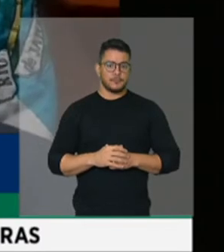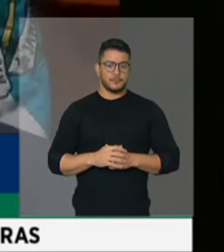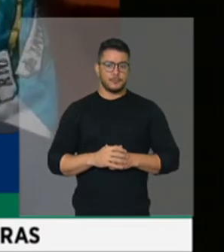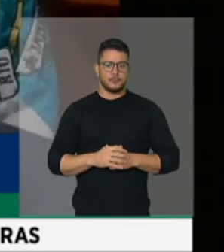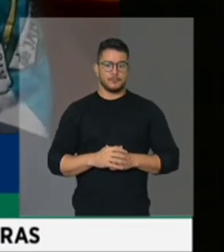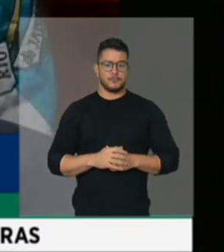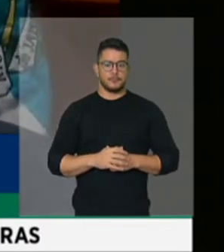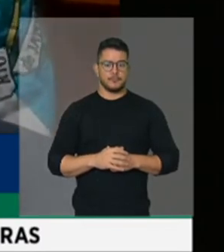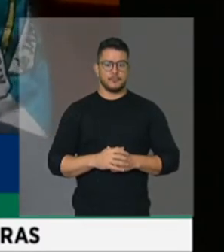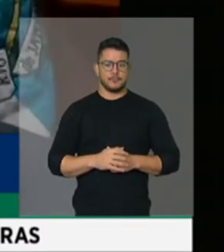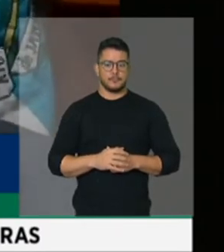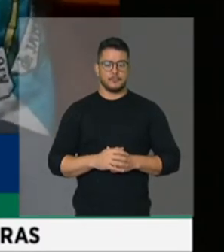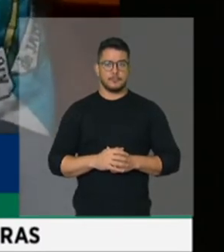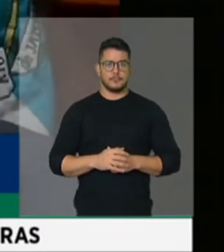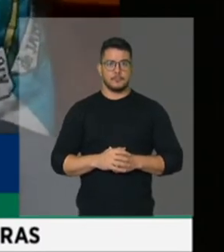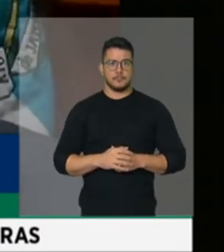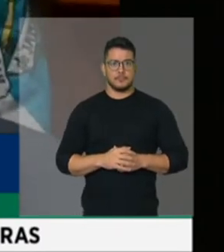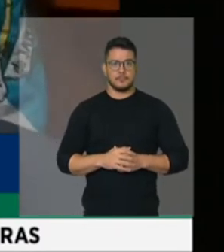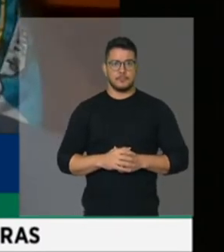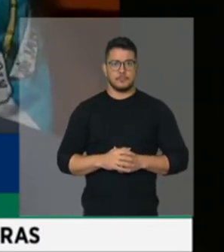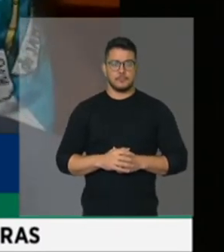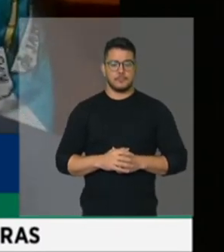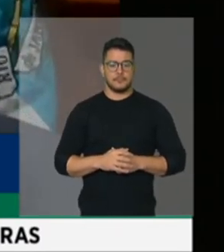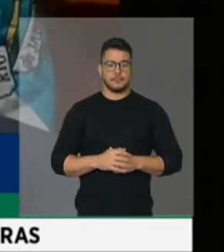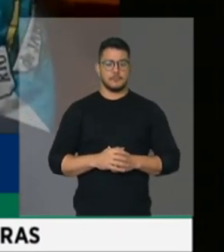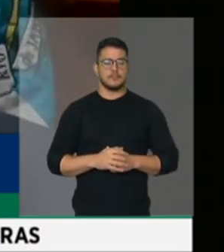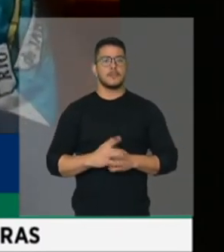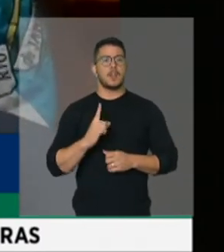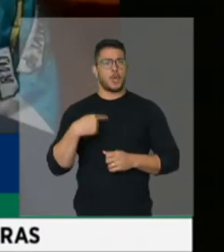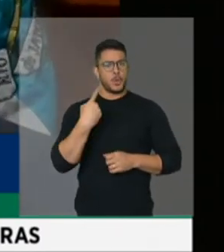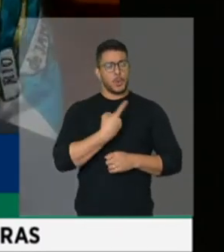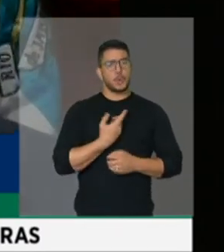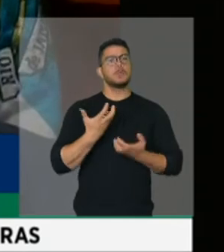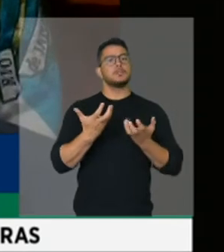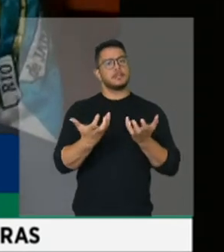ATENÇÃO É MP DA ELETROBRAS. NÓS SOMOS MUITO FAVORÁVEIS É CAPITALIZAÇÃO... ATÉ MESMO É PRIVATIZAÇÃO. QUE